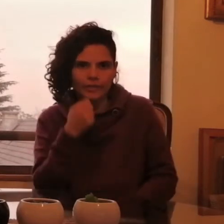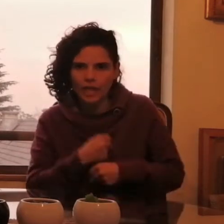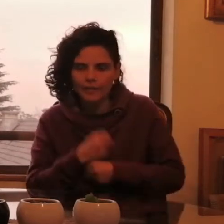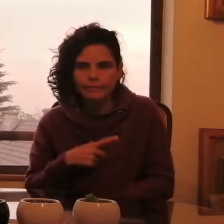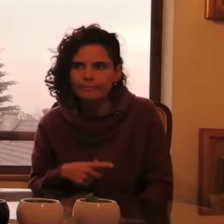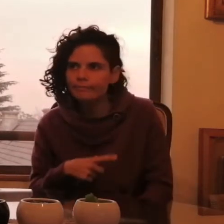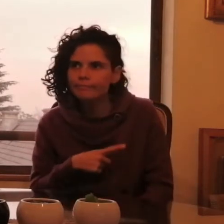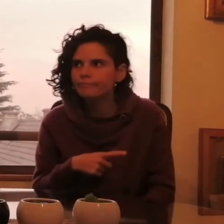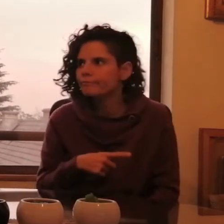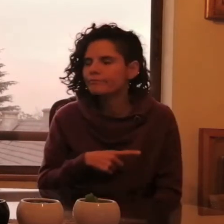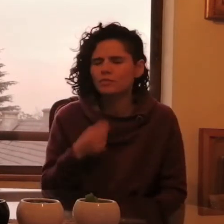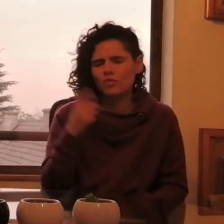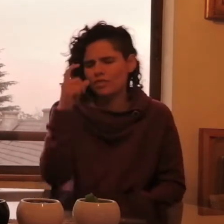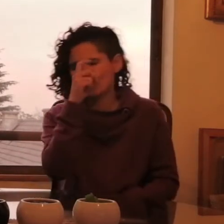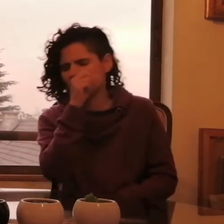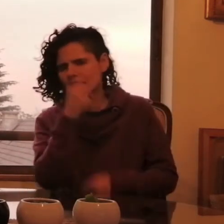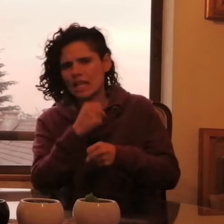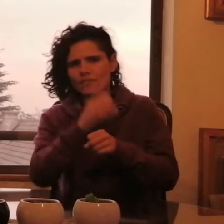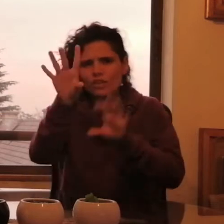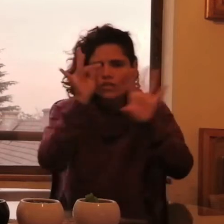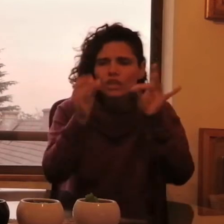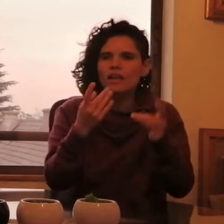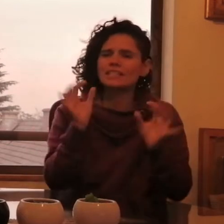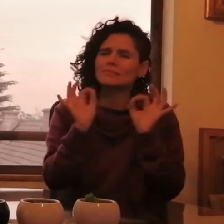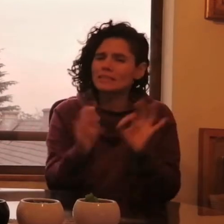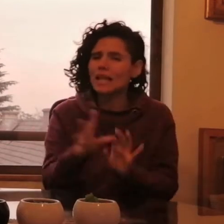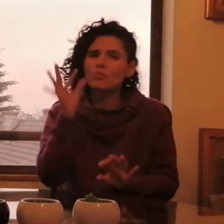difícil encontrar pega sobre todo para mujer porque obviamente la mayoría de